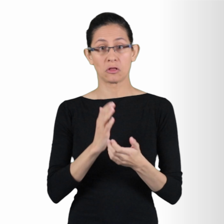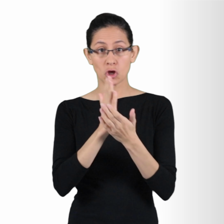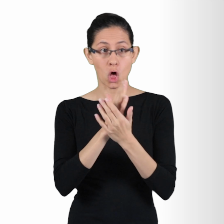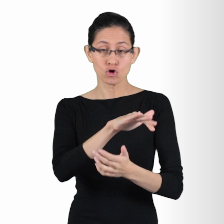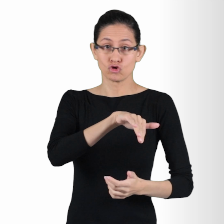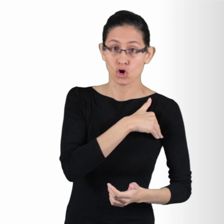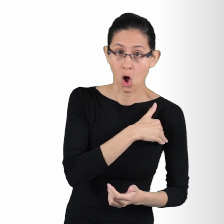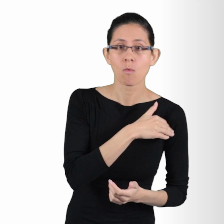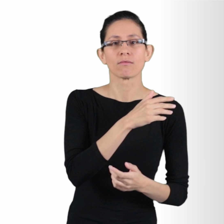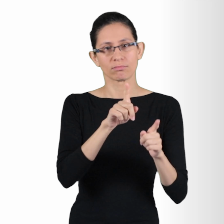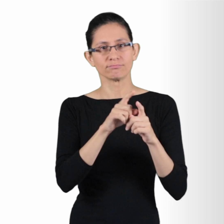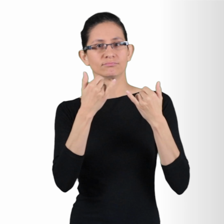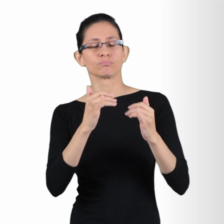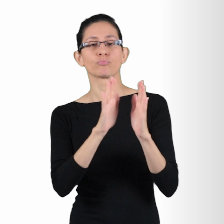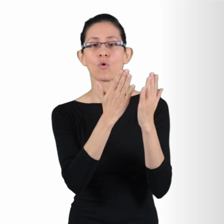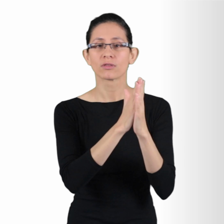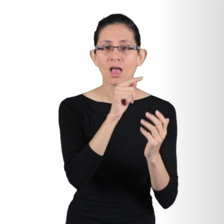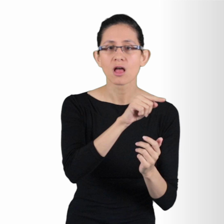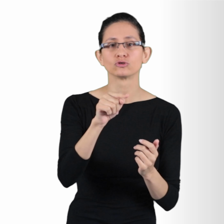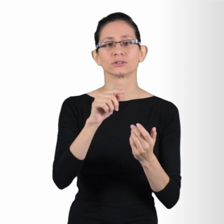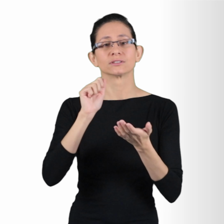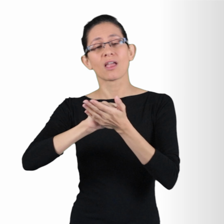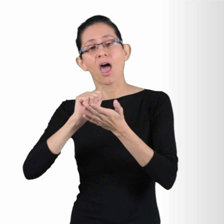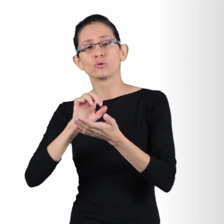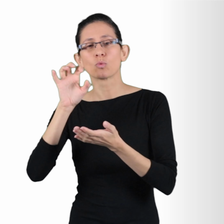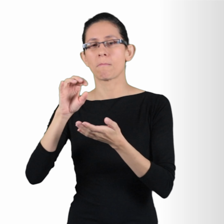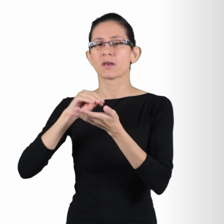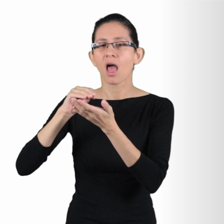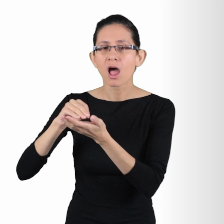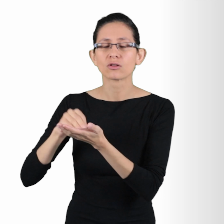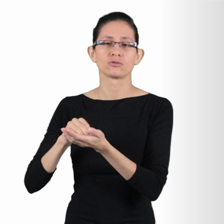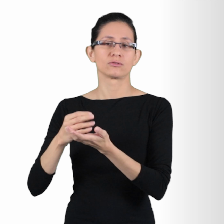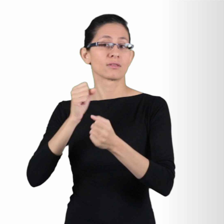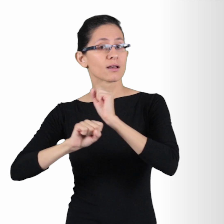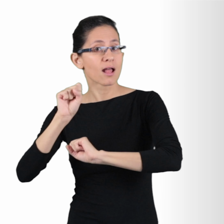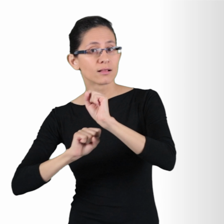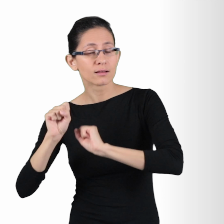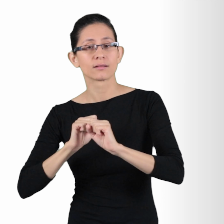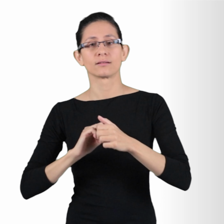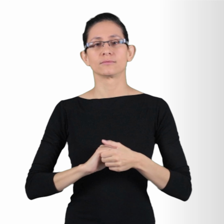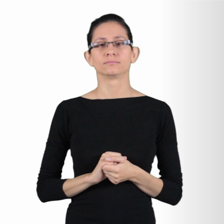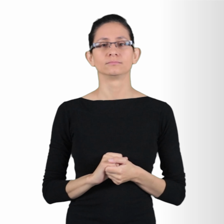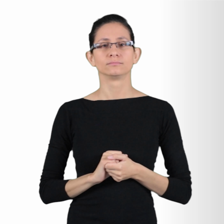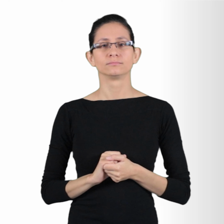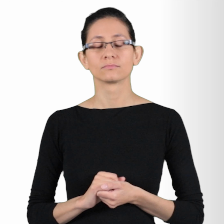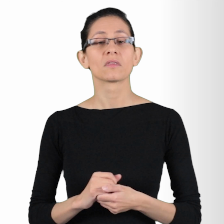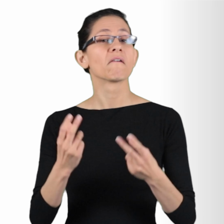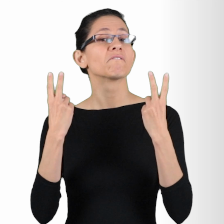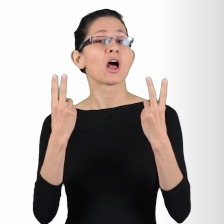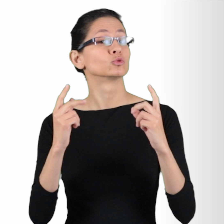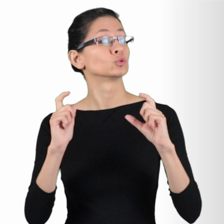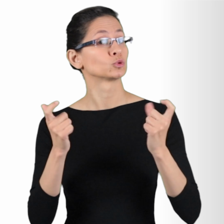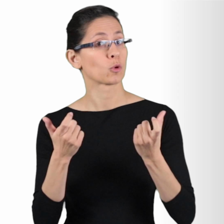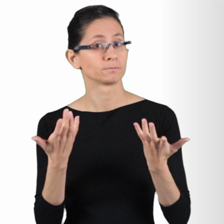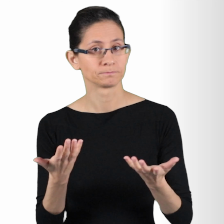nie tylko w szkole z podręczników czy na zajęciach praktycznych i treningach. Co jest ważne?